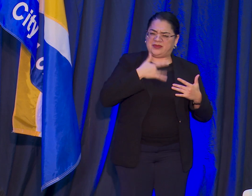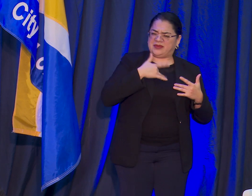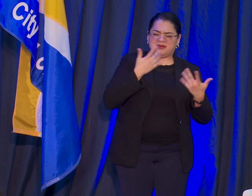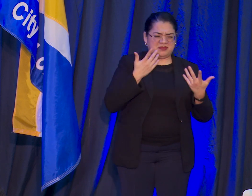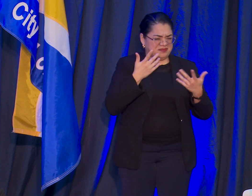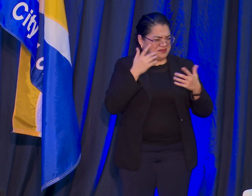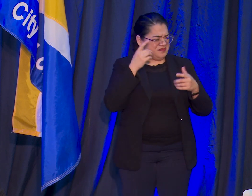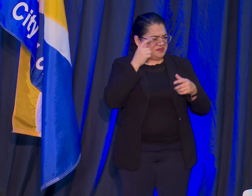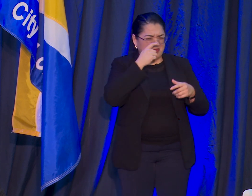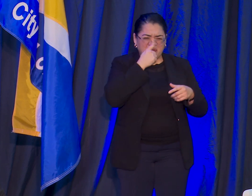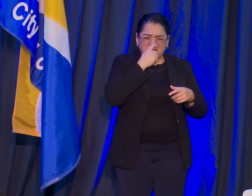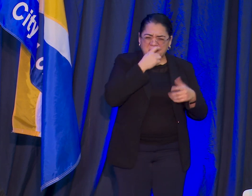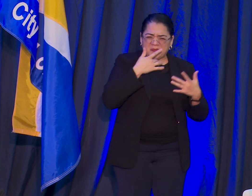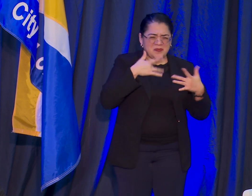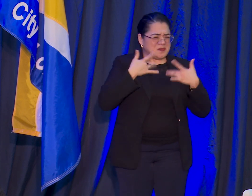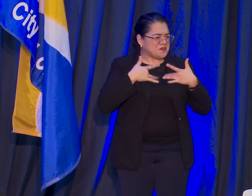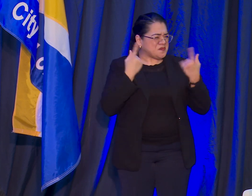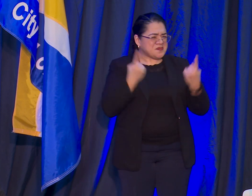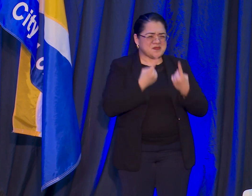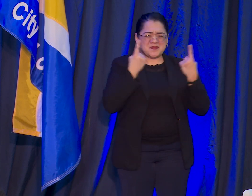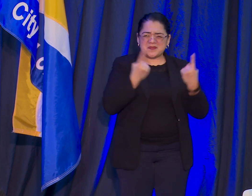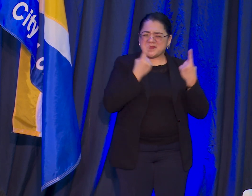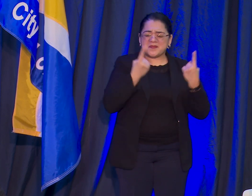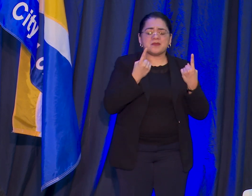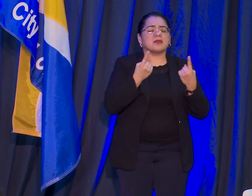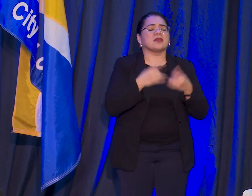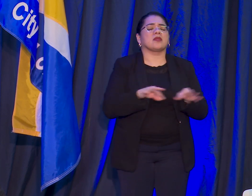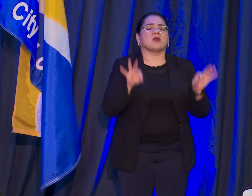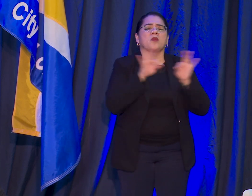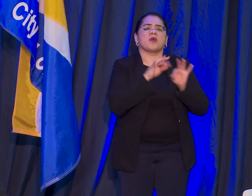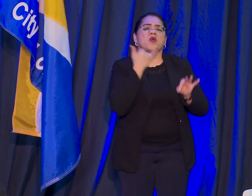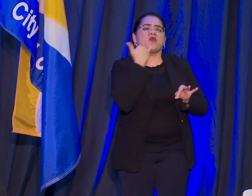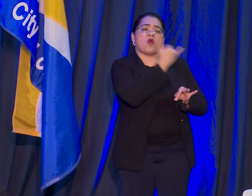no necesitan atencion medica y que no están en uno de los grupos de Altos yes